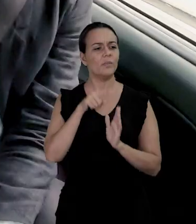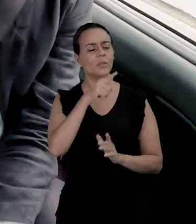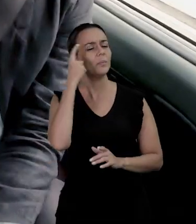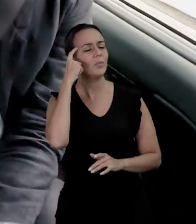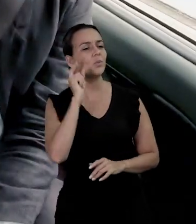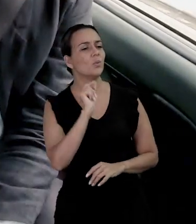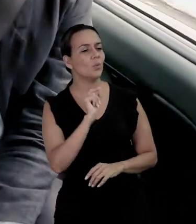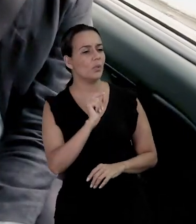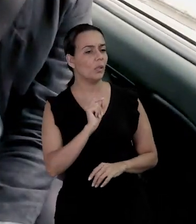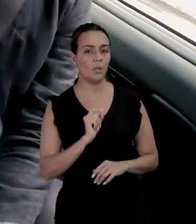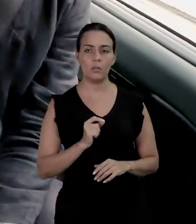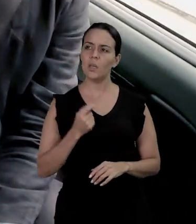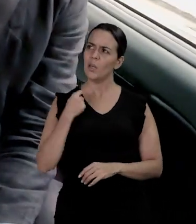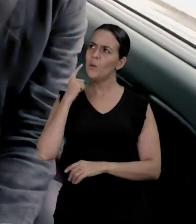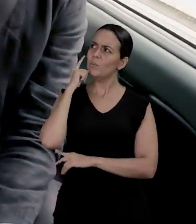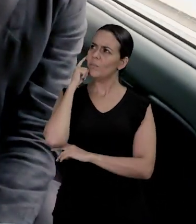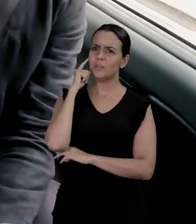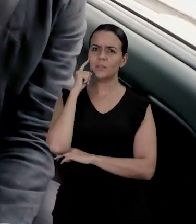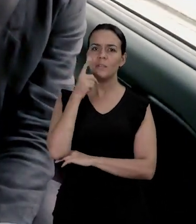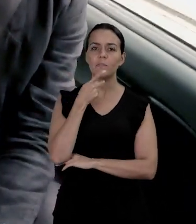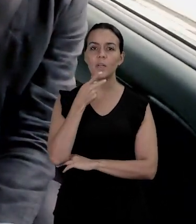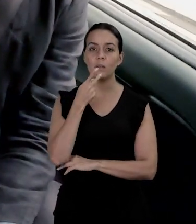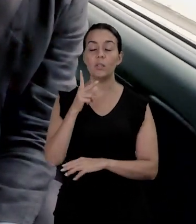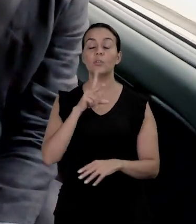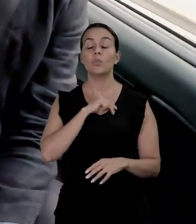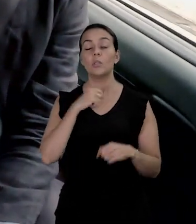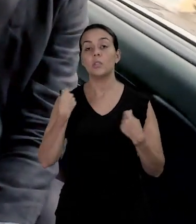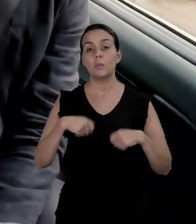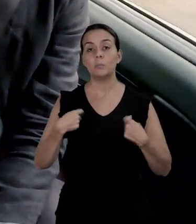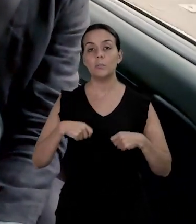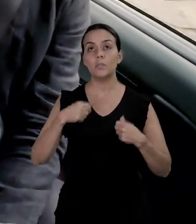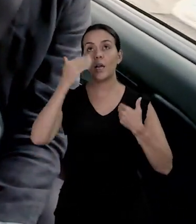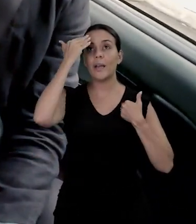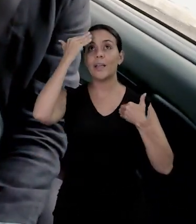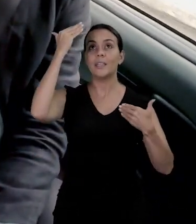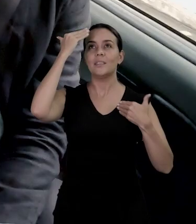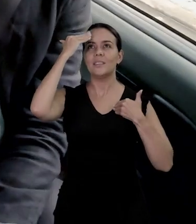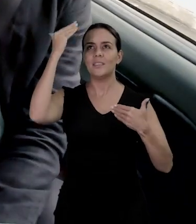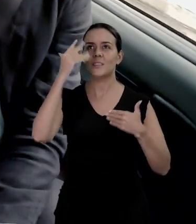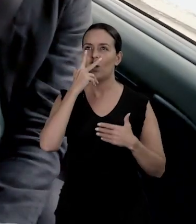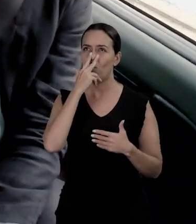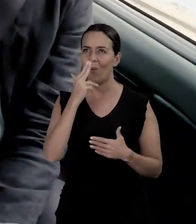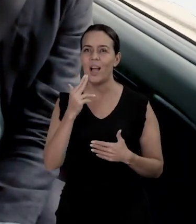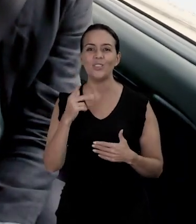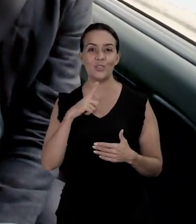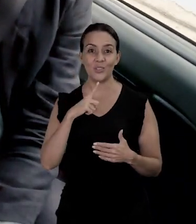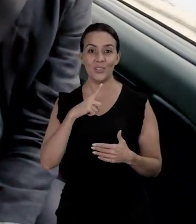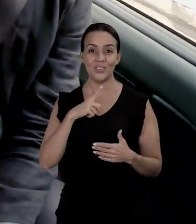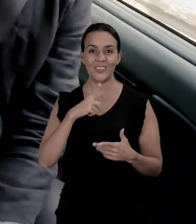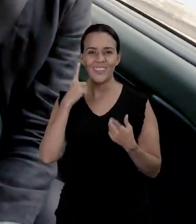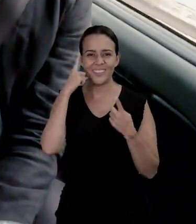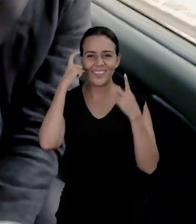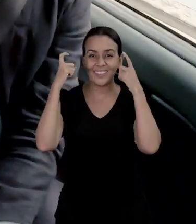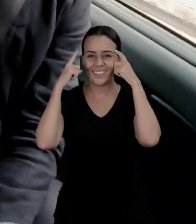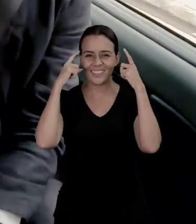Eu achava que ia vir uma geração, Eu até falava: Pô, a gente tem que agradecer por um tempo ruim desses, que vai vir muito disco bom, vai ser que nem na ditadura.